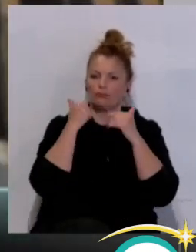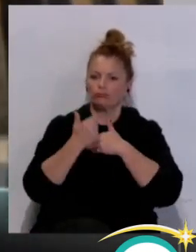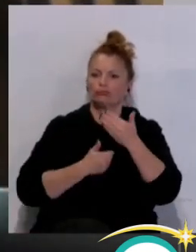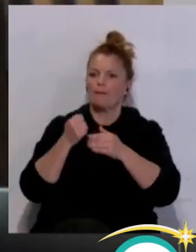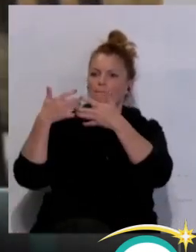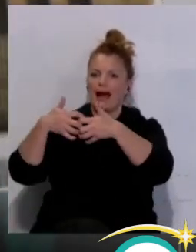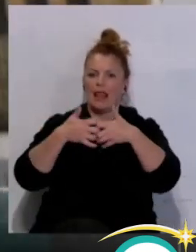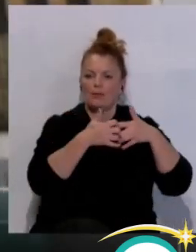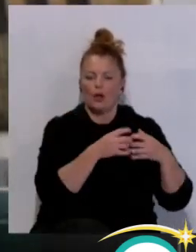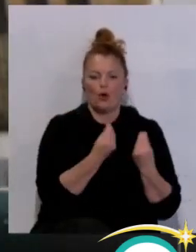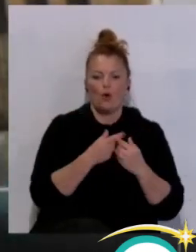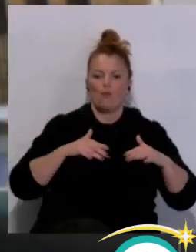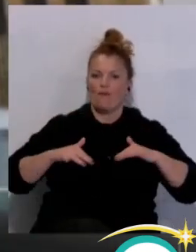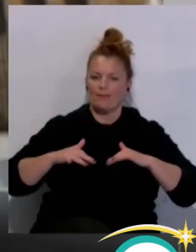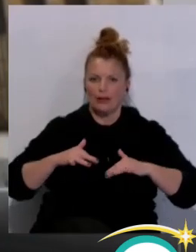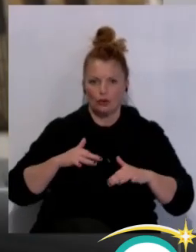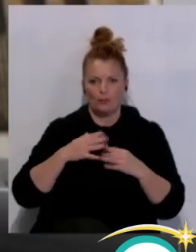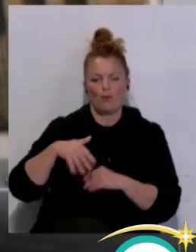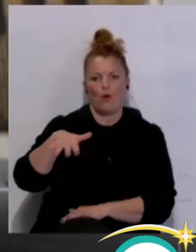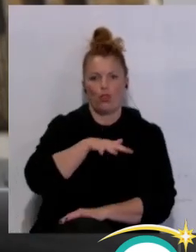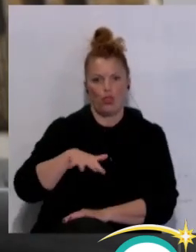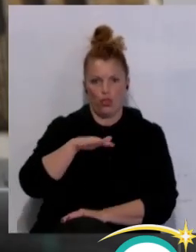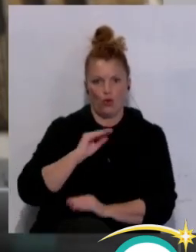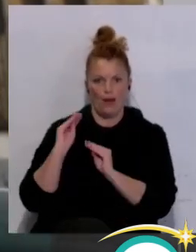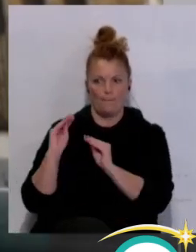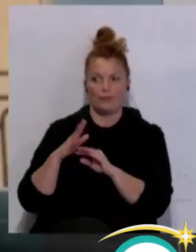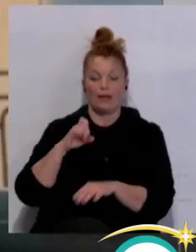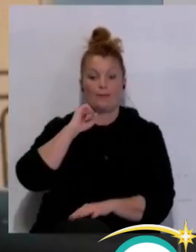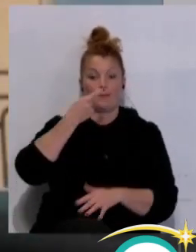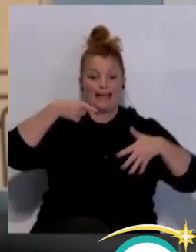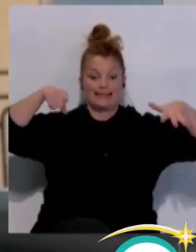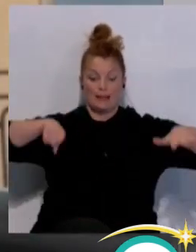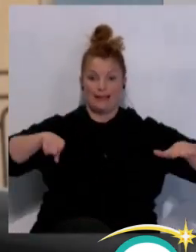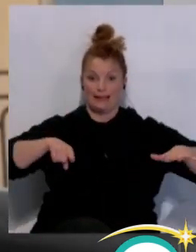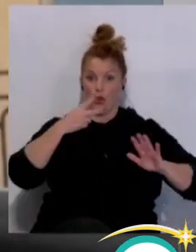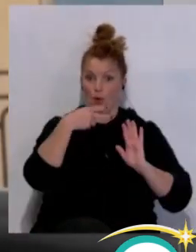no con los movimientos de tierra allí en la zona el primer semestre del 2024 va va a experimentar